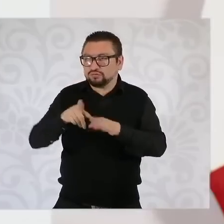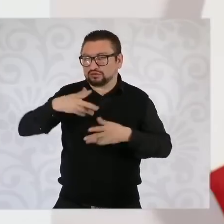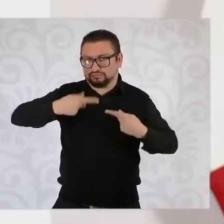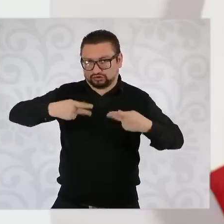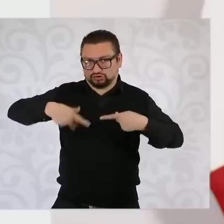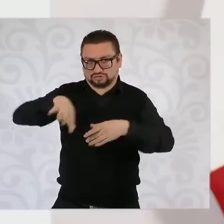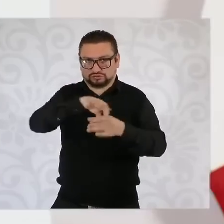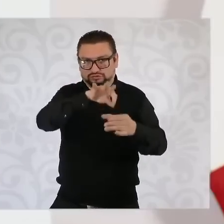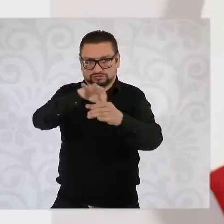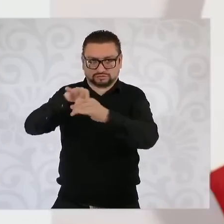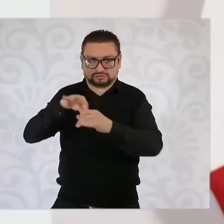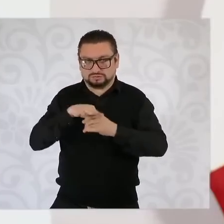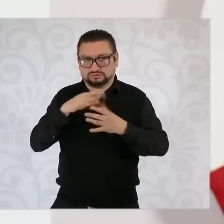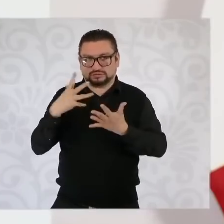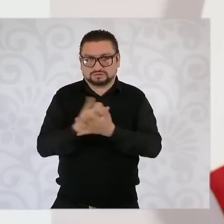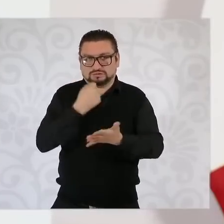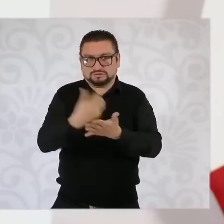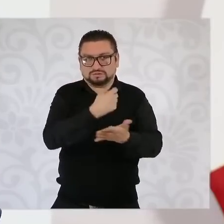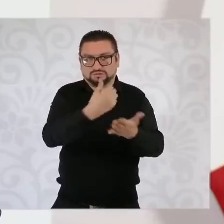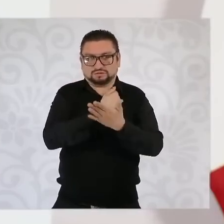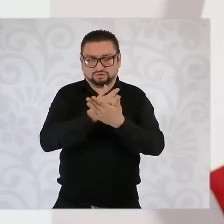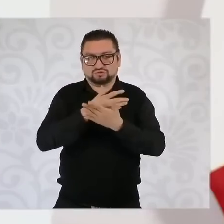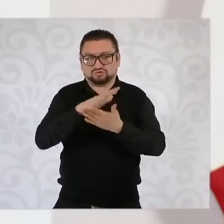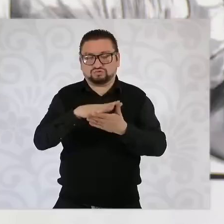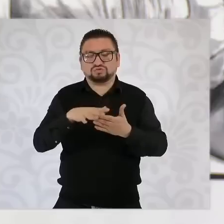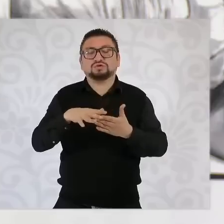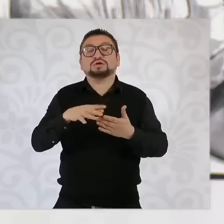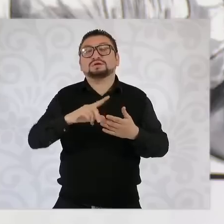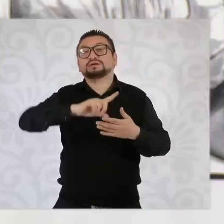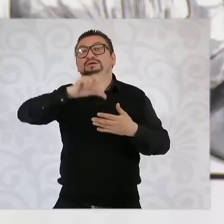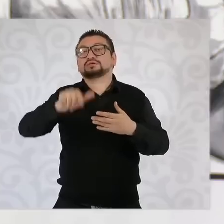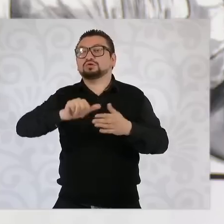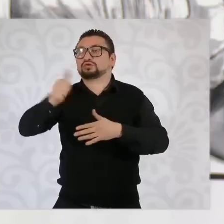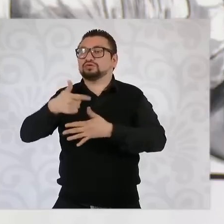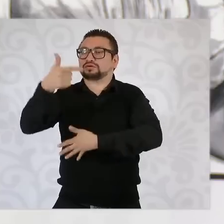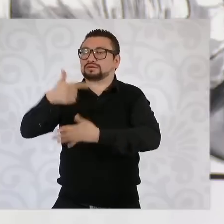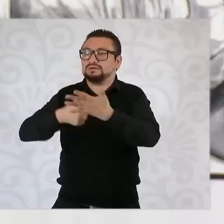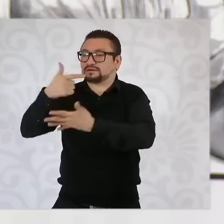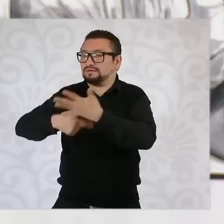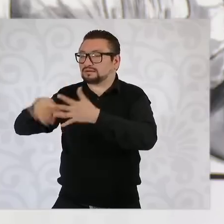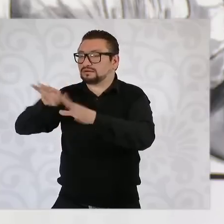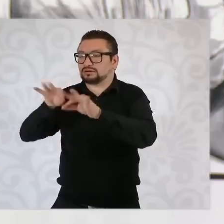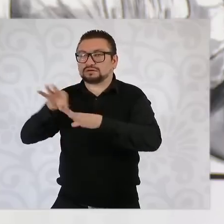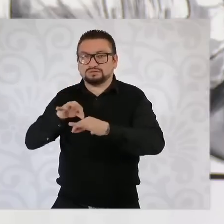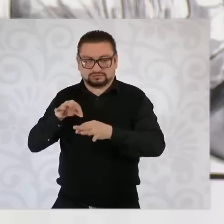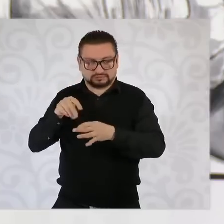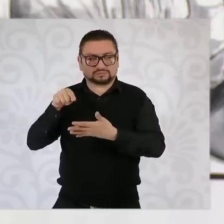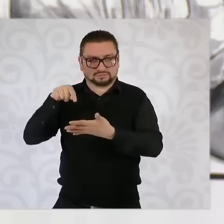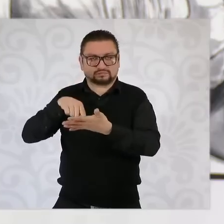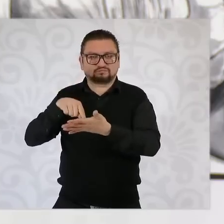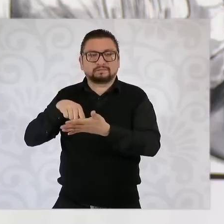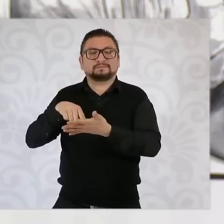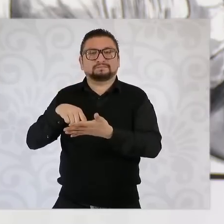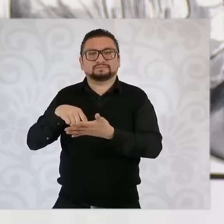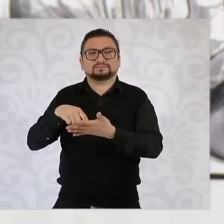quienes ganan su distrito y luego hay listas de plurinominales por circunscripción que depende